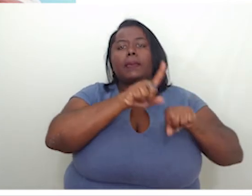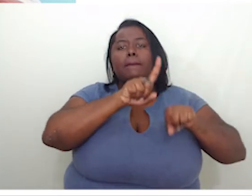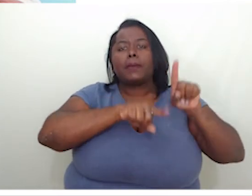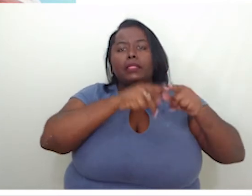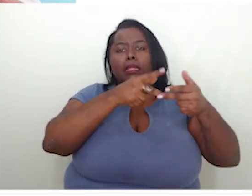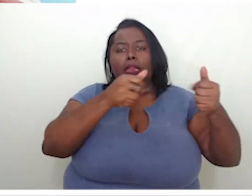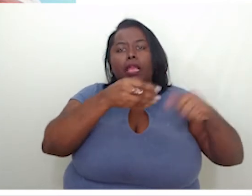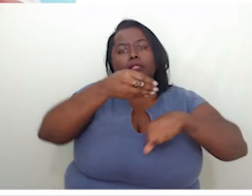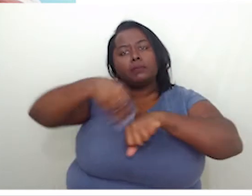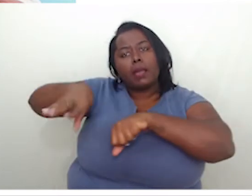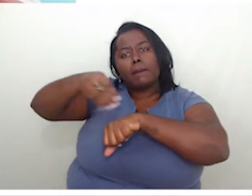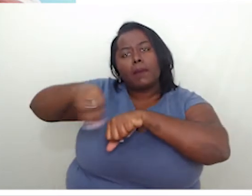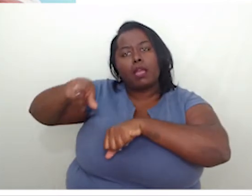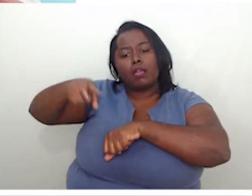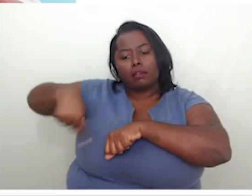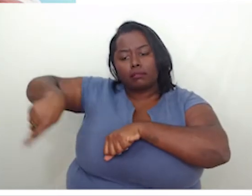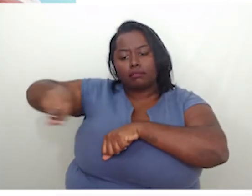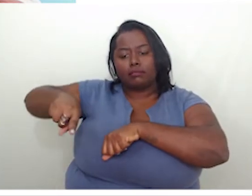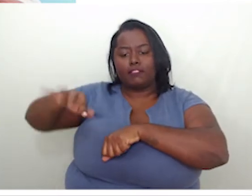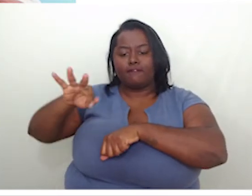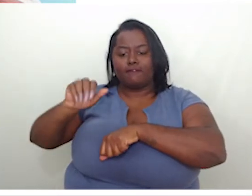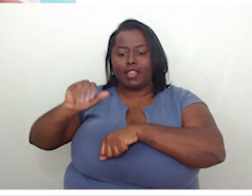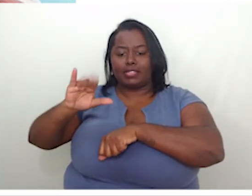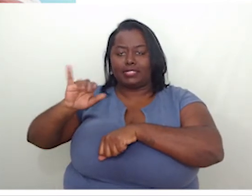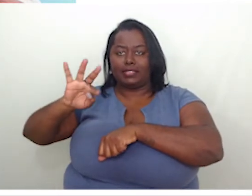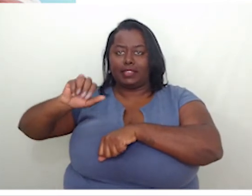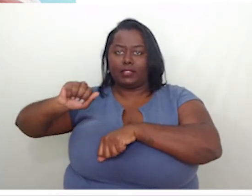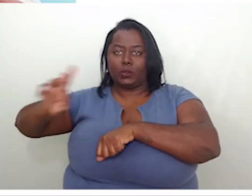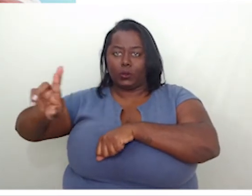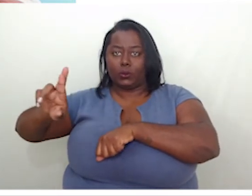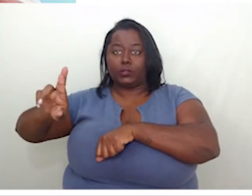pero lo que también es importante es apoyar a los pares.